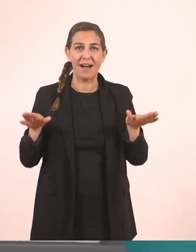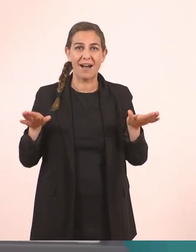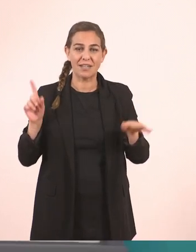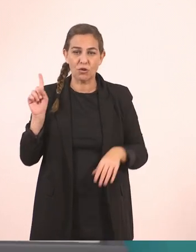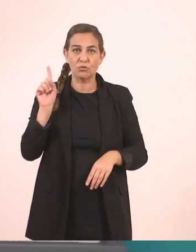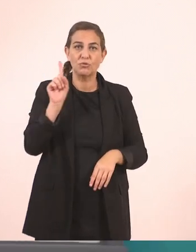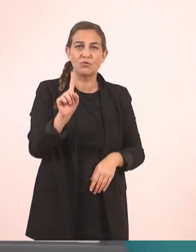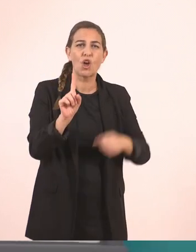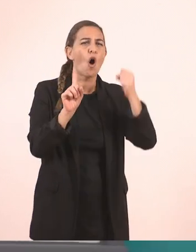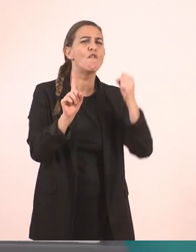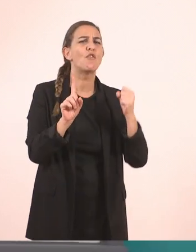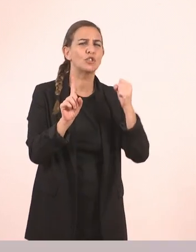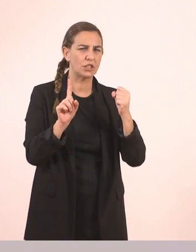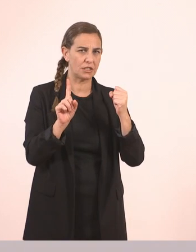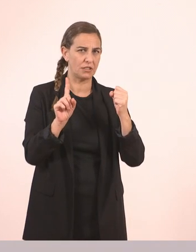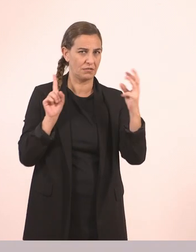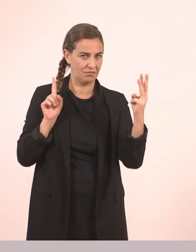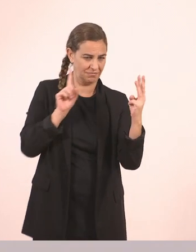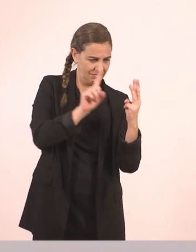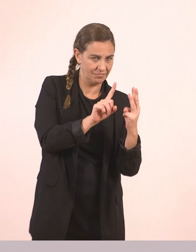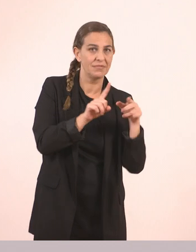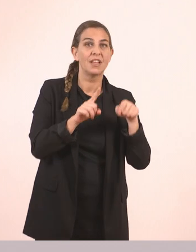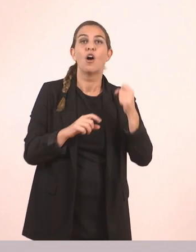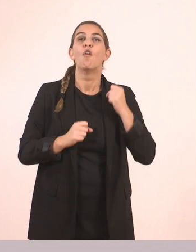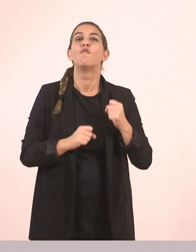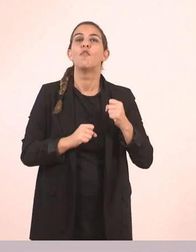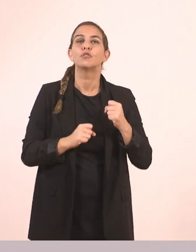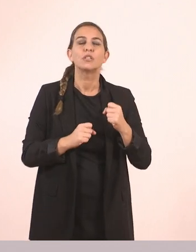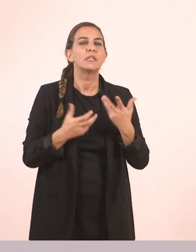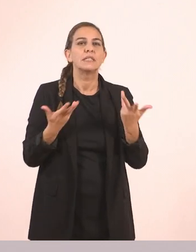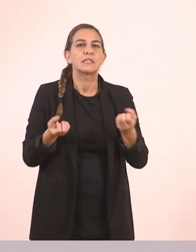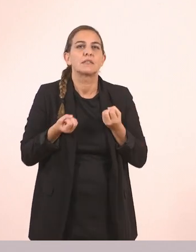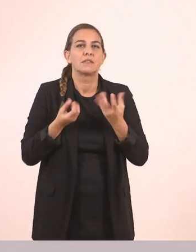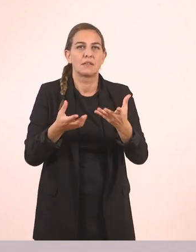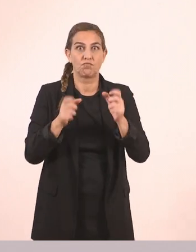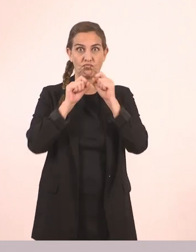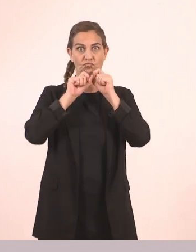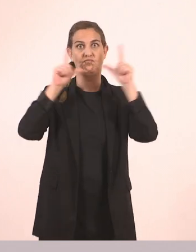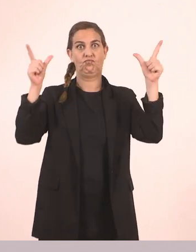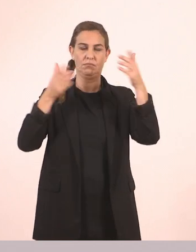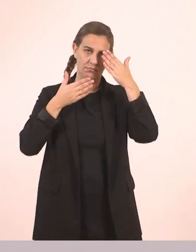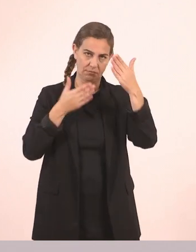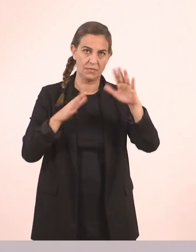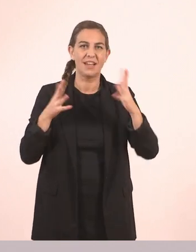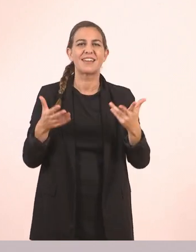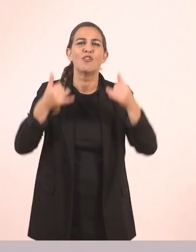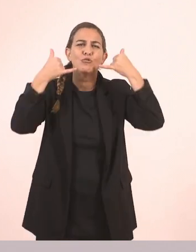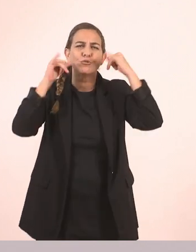Και οι βοσκοί προσφέρουν τον θαυμασμό τους. Και το αρνάκι μετά που πήραν δώρο στον νεογέννητο Χριστούλη.